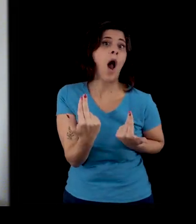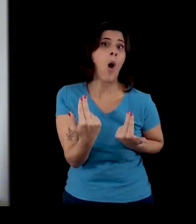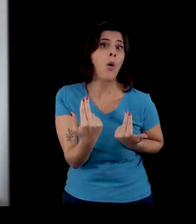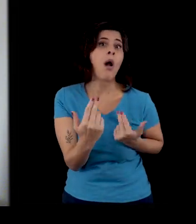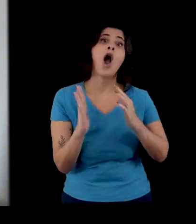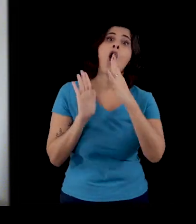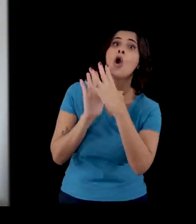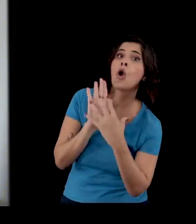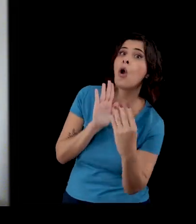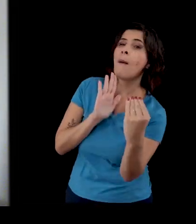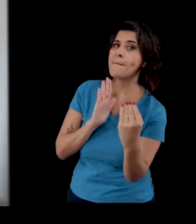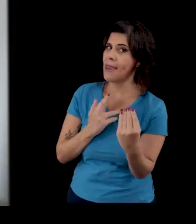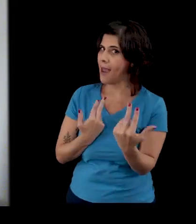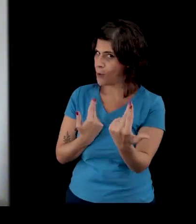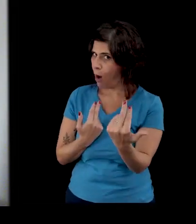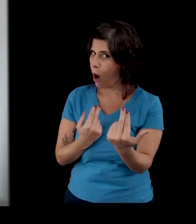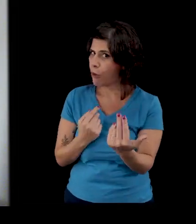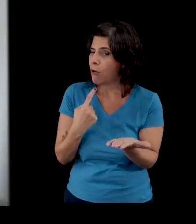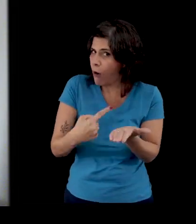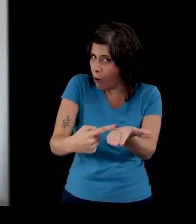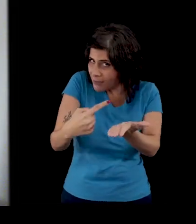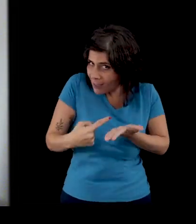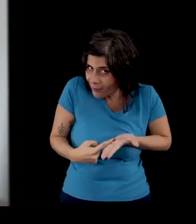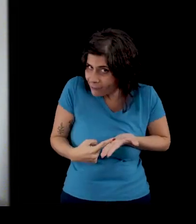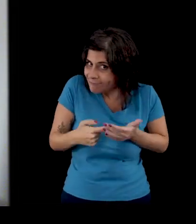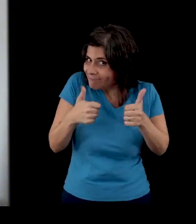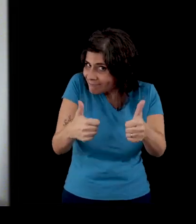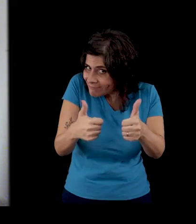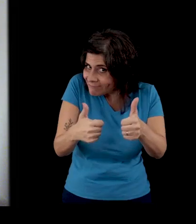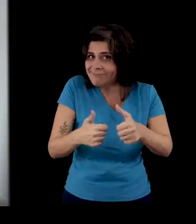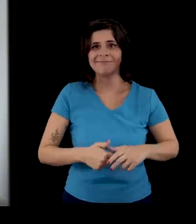que eu passar para vocês. Combinado? Vamos lá!